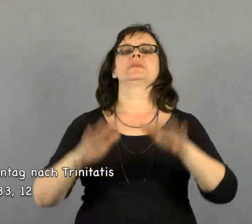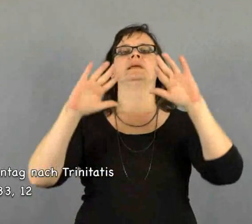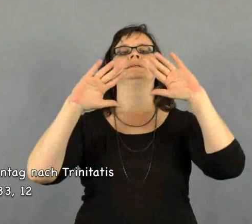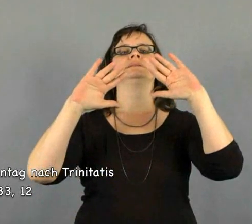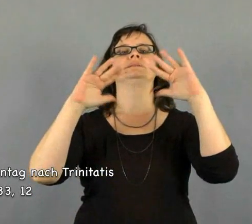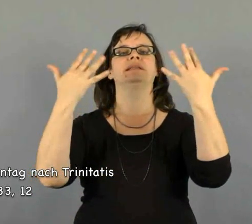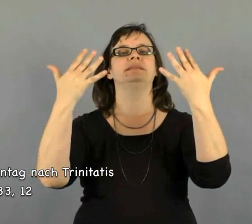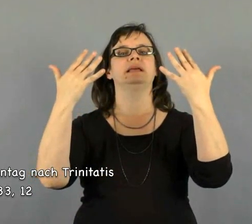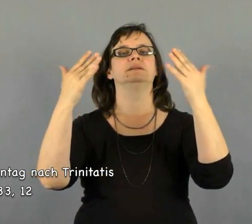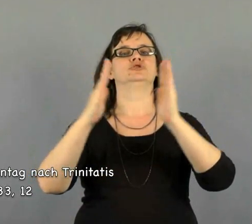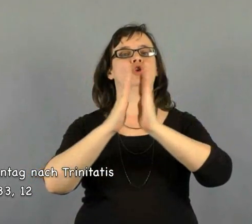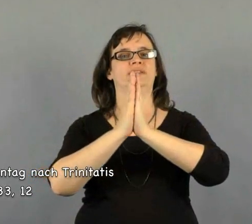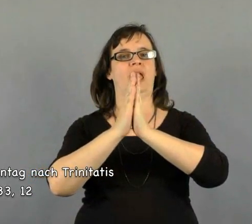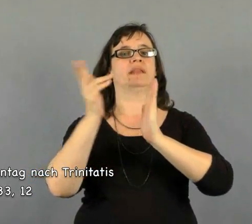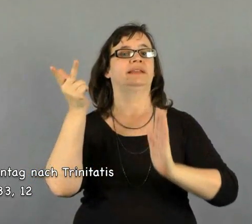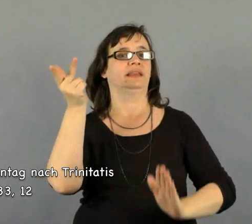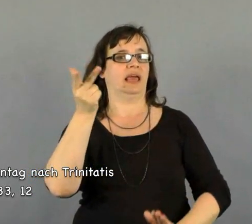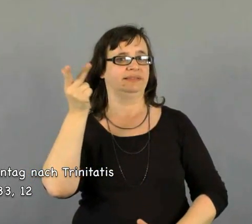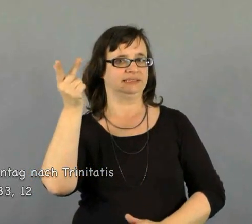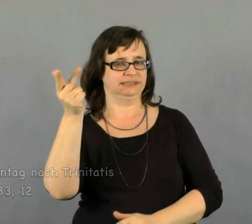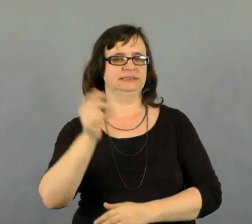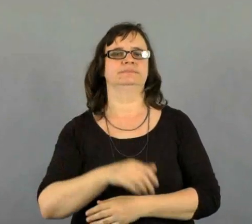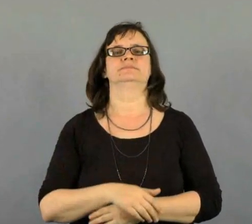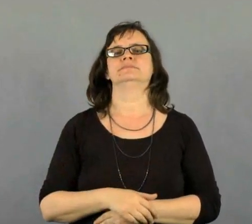10. Sonntag nach Trinitatis